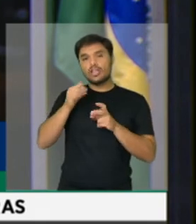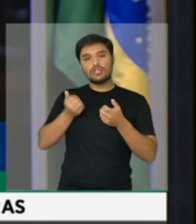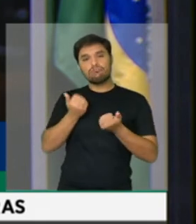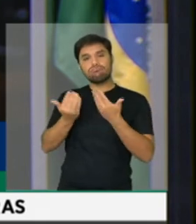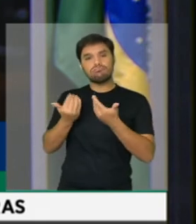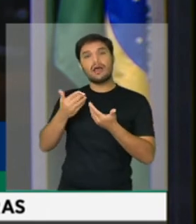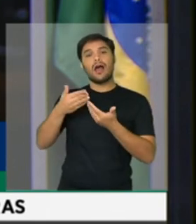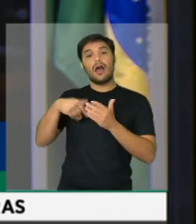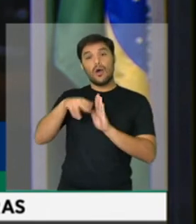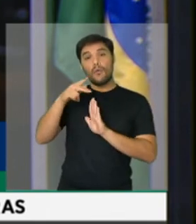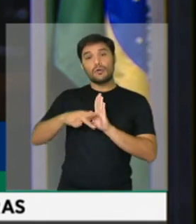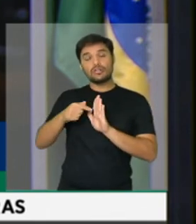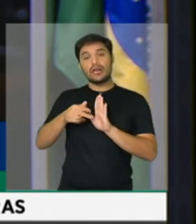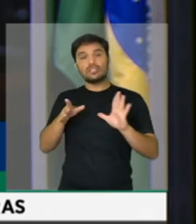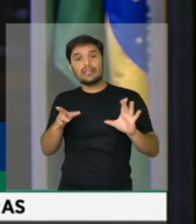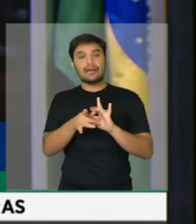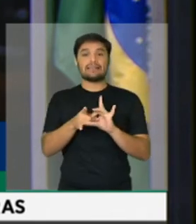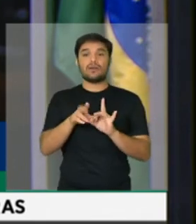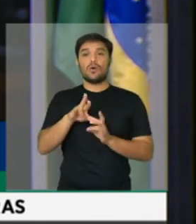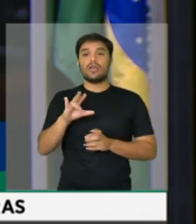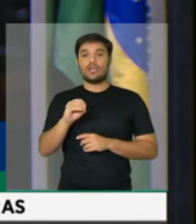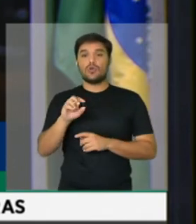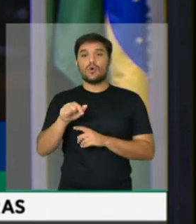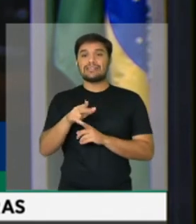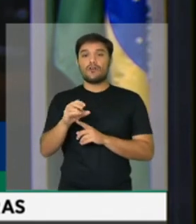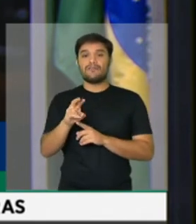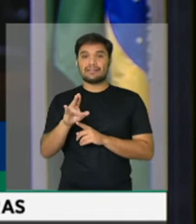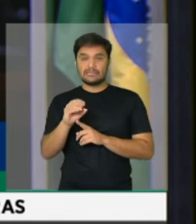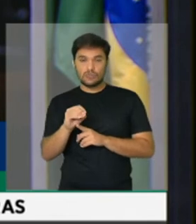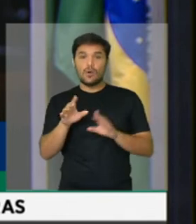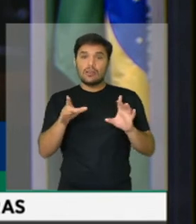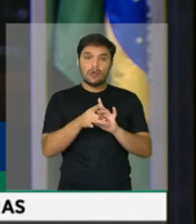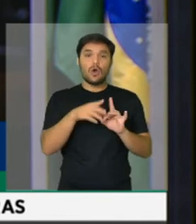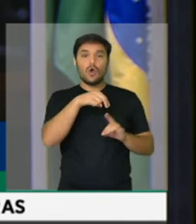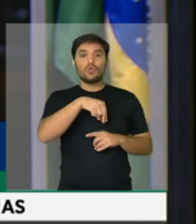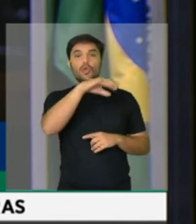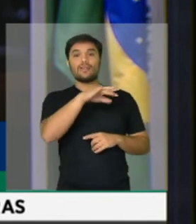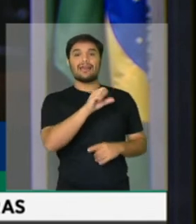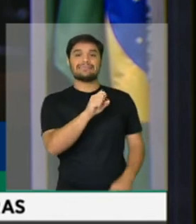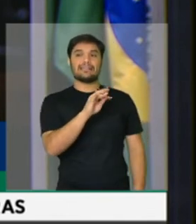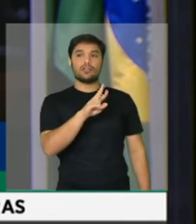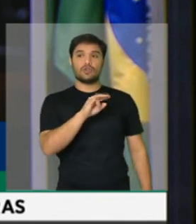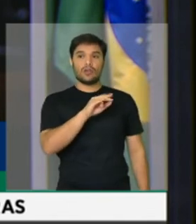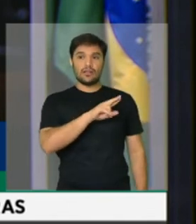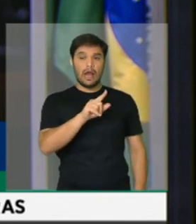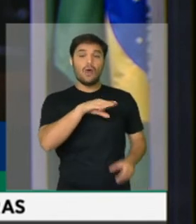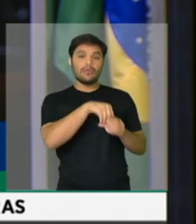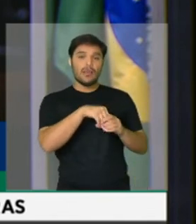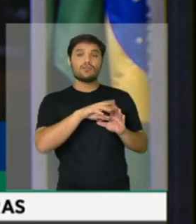HÍDRICA NORDESTE BRASILEIRO DEGRADAÇÃO DE SUA BACIA. AINDA SOBRE O RIO SÃO FRANCISCO ENTENDEMOS QUE COMO DIGNOS DE ATENÇÃO DISPOSITIVOS QUE TRATAM DA